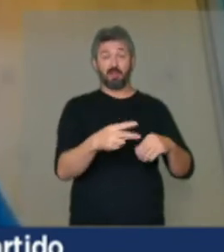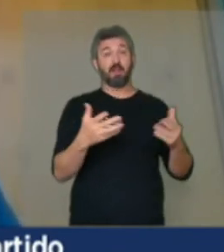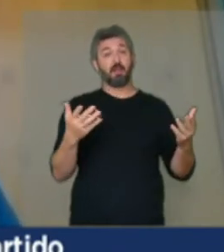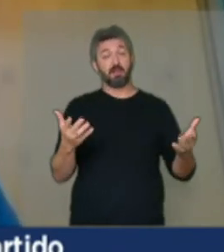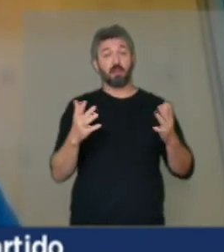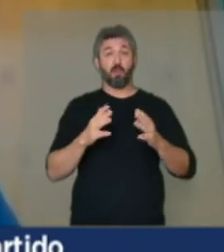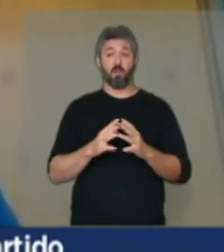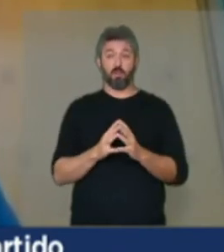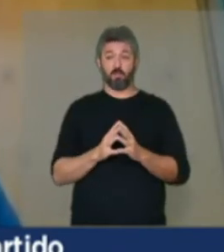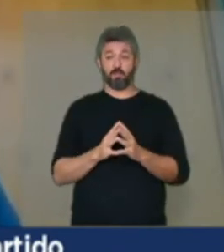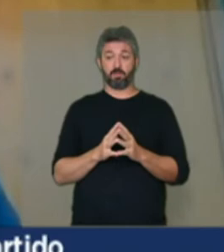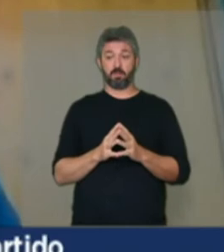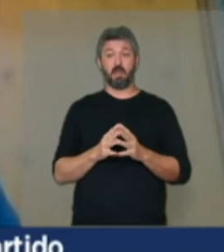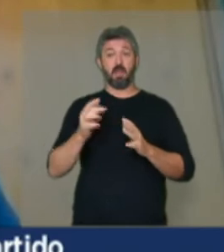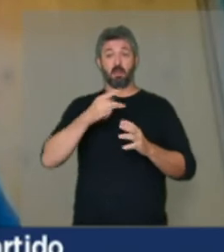TERRA. NESSE SENTIDO, EU QUERO